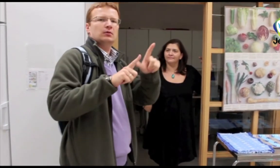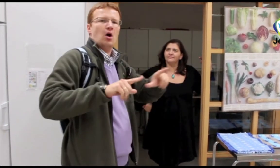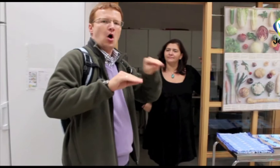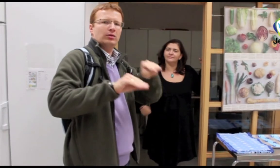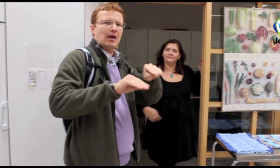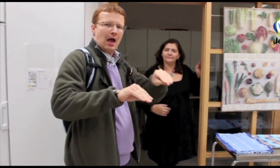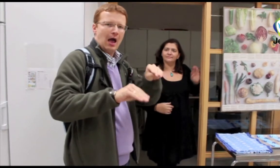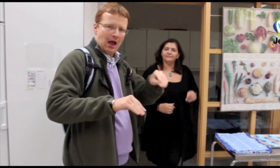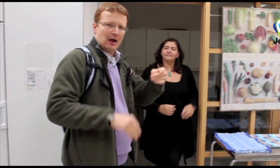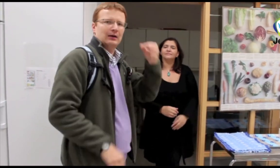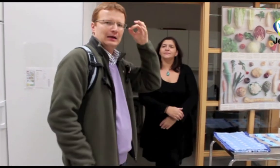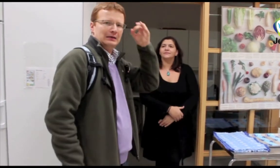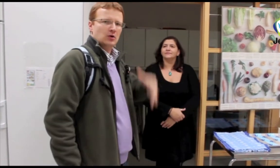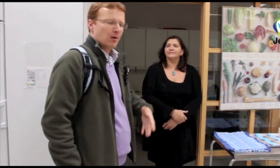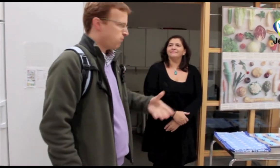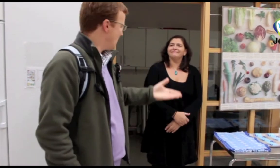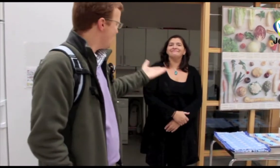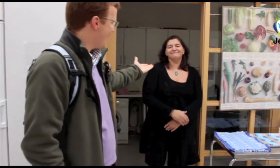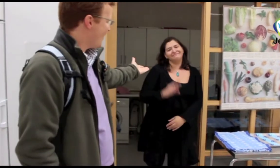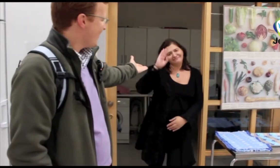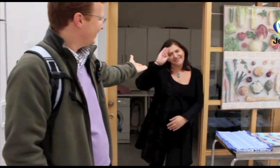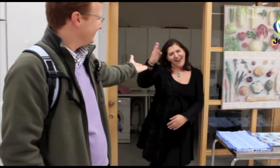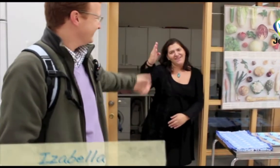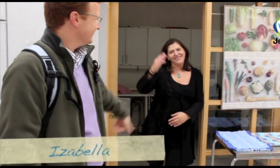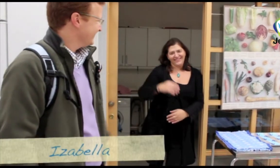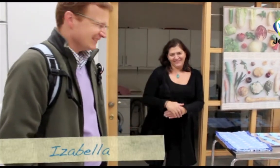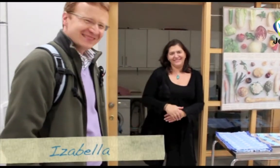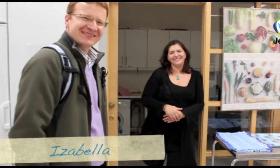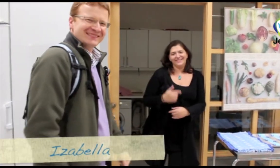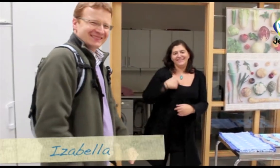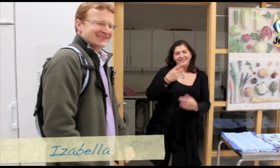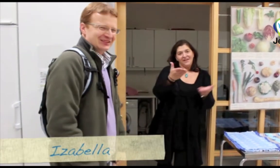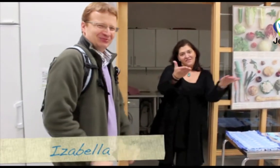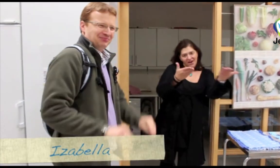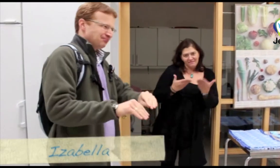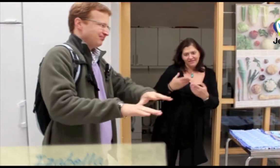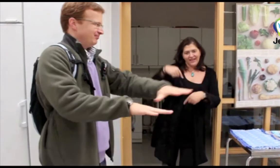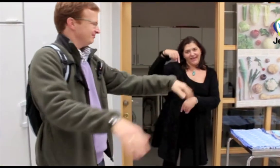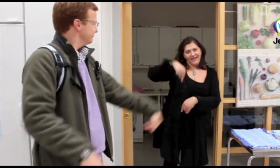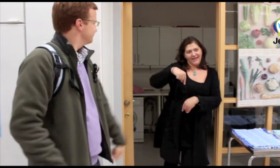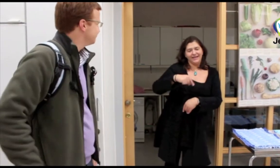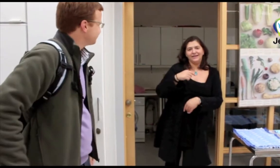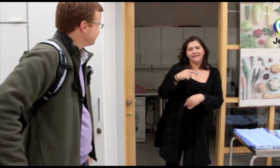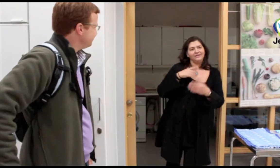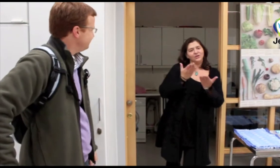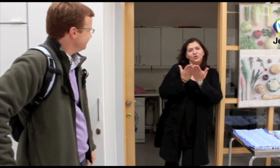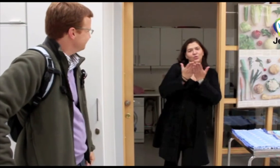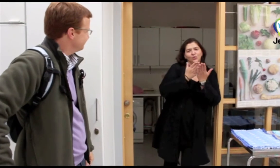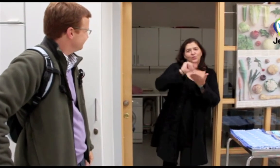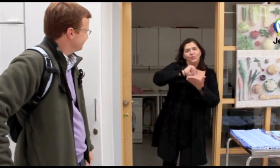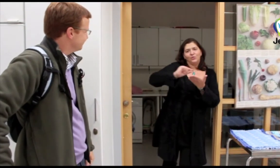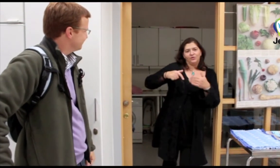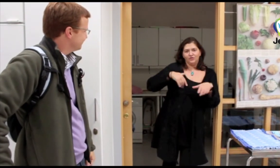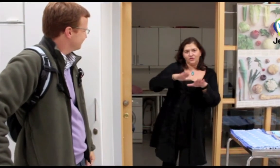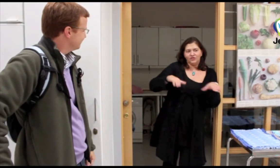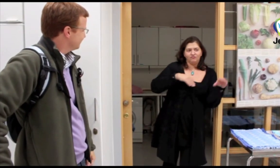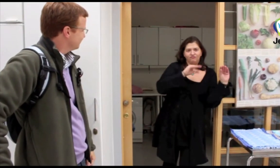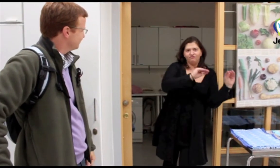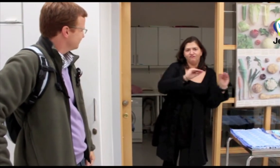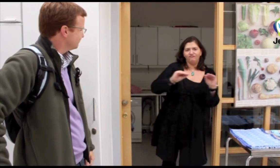A tanárnő neve Izabella. Hello! Üdvözlöm itt. Siket gyerekeket tanítok.